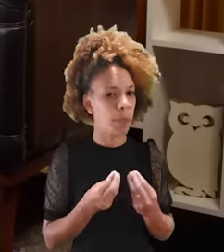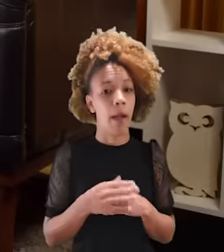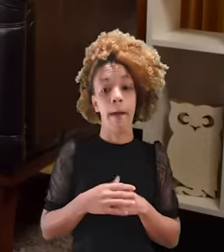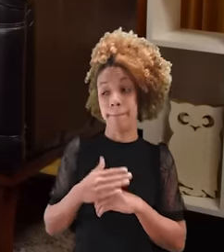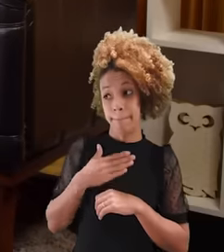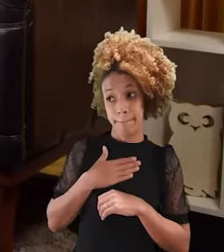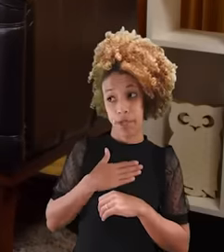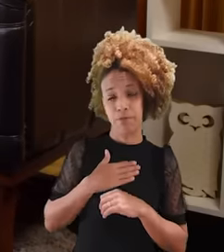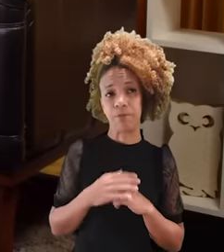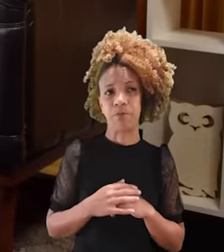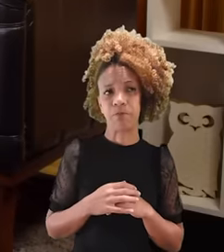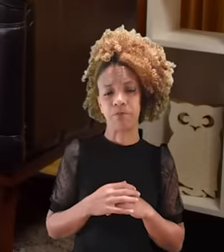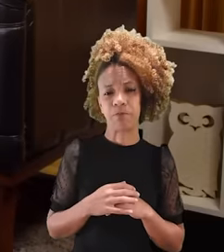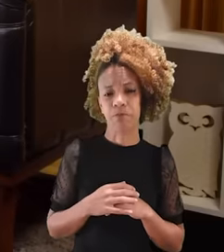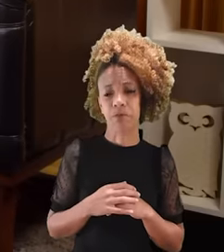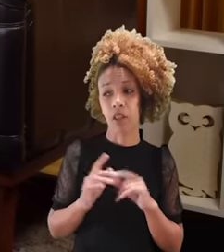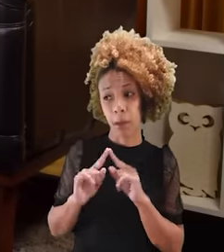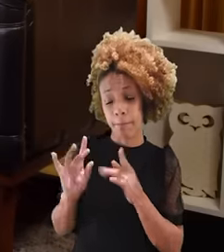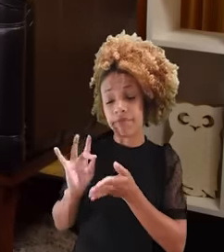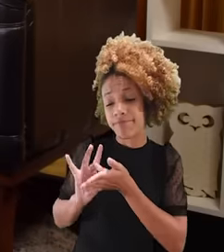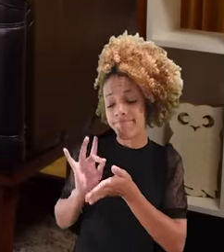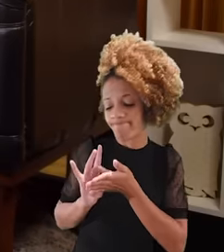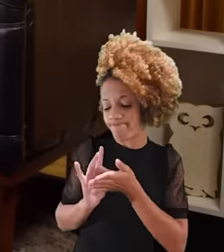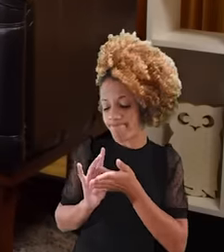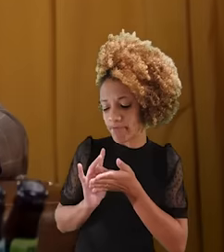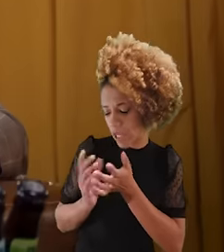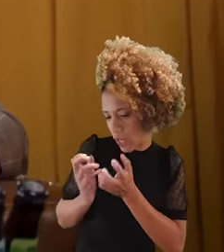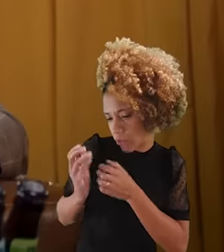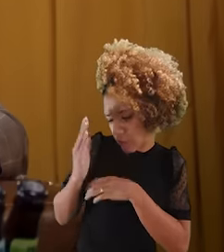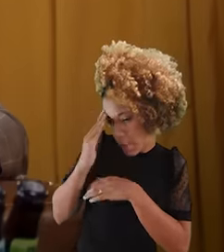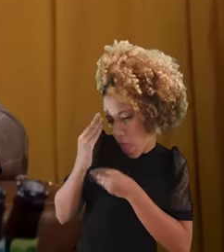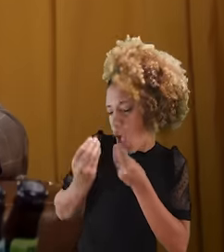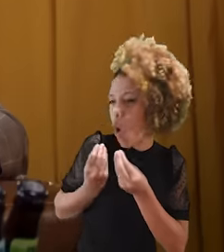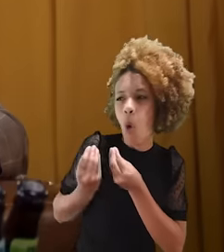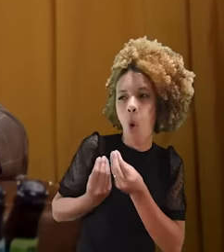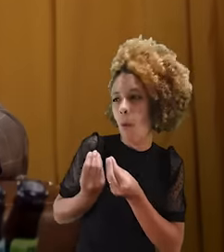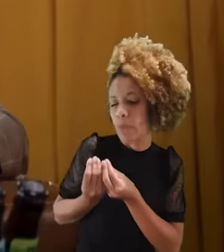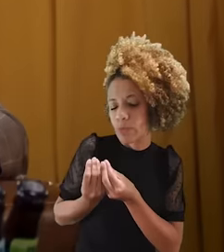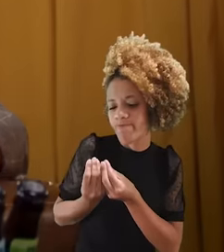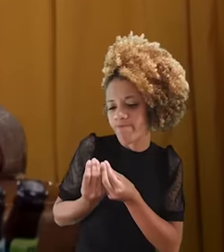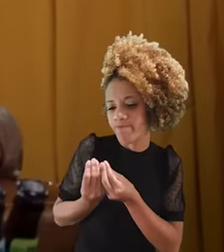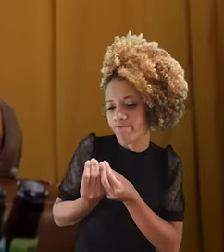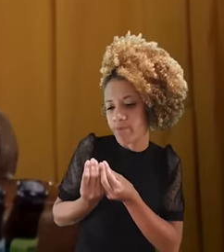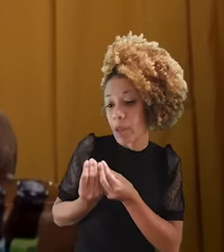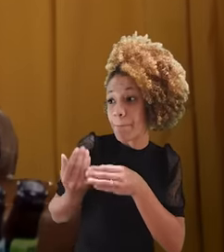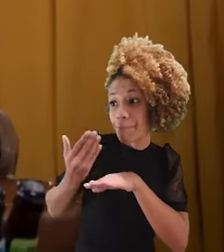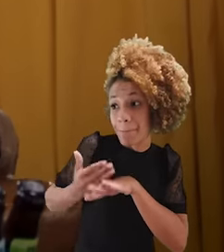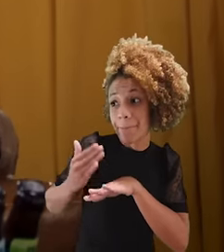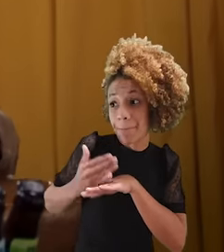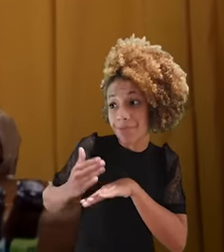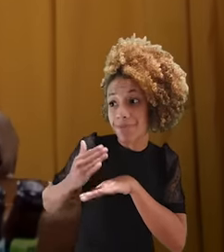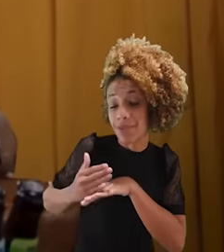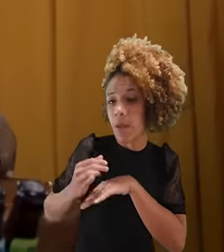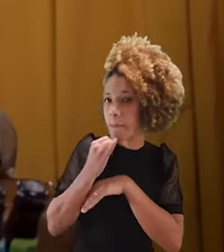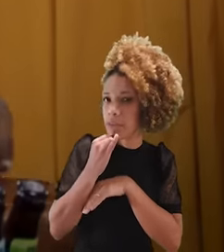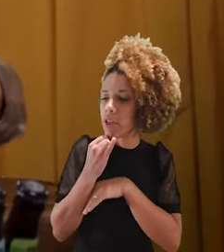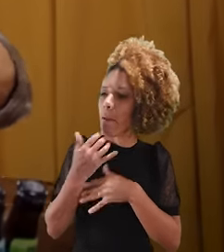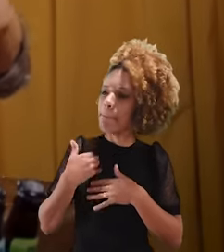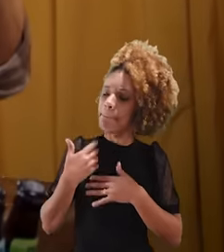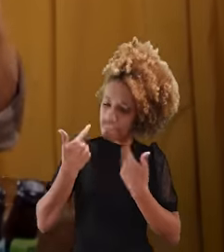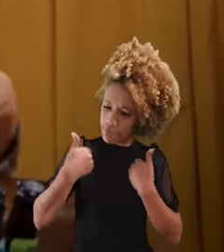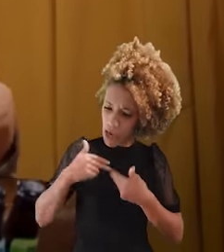mim eu eu Na verdade eu quero saber como eu faço para exercer me então assim para realmente existir